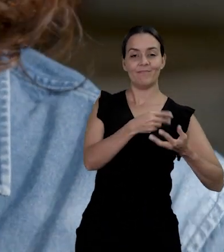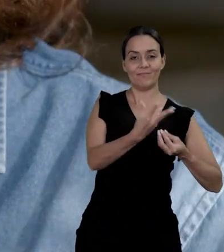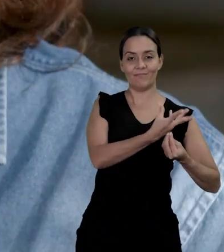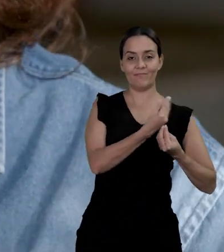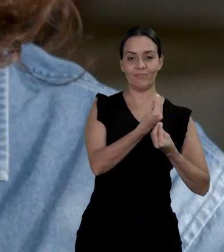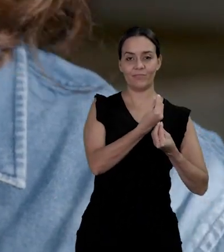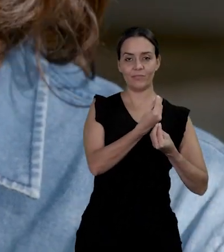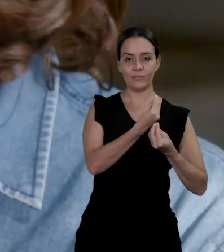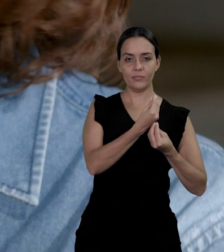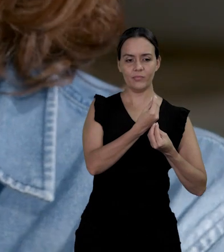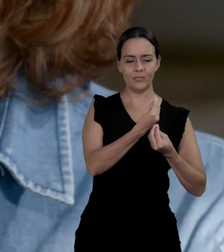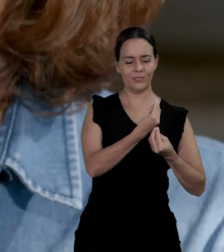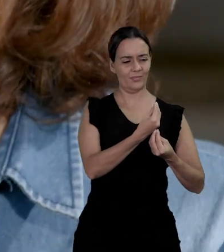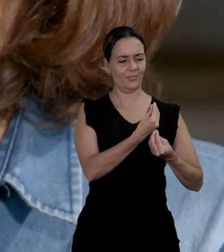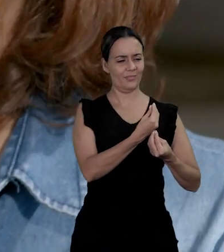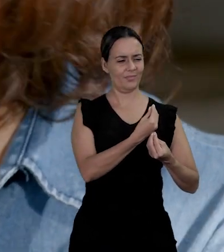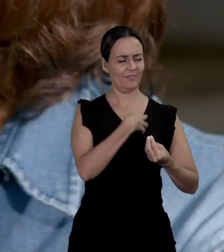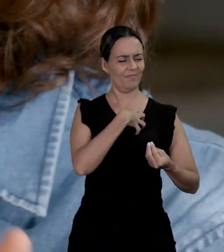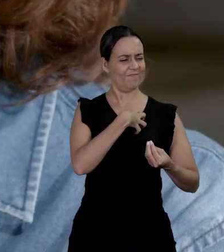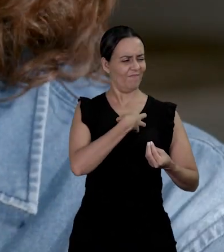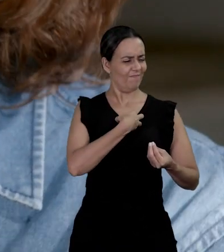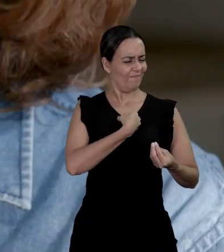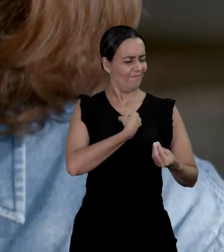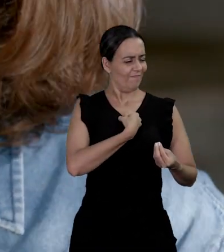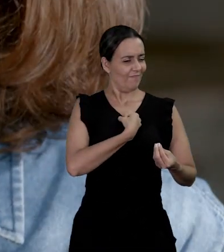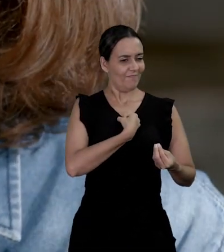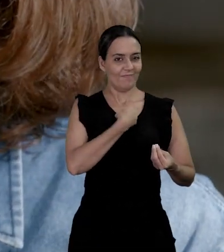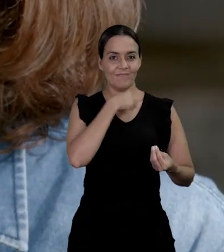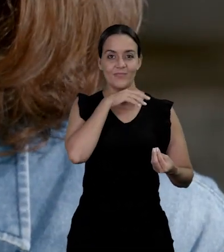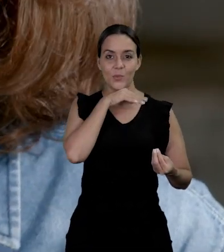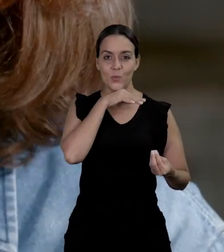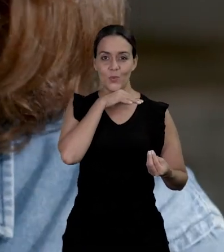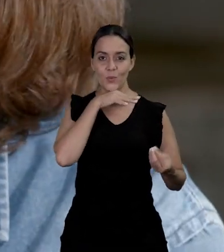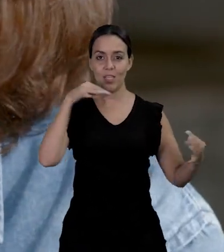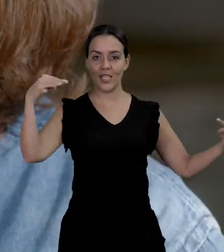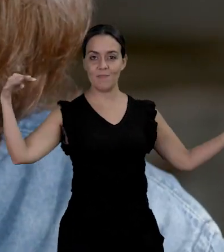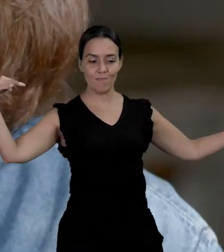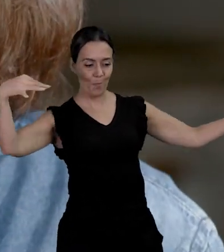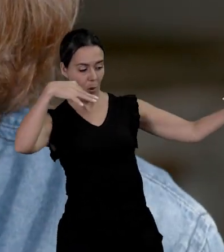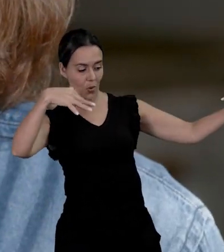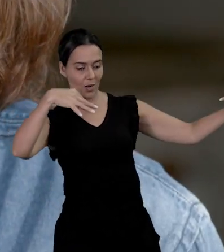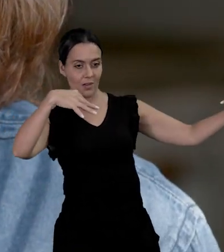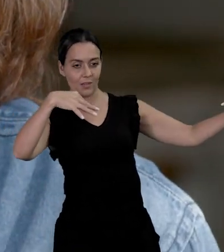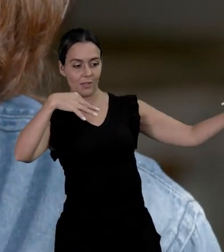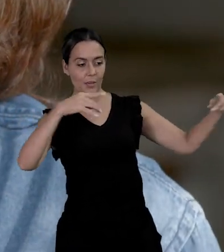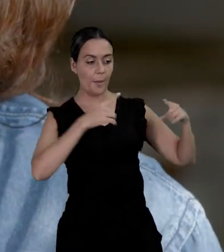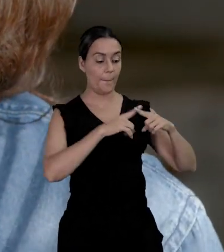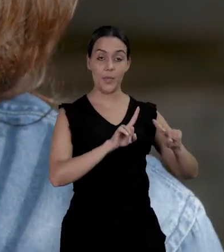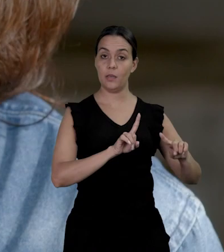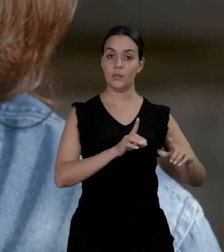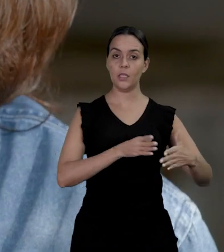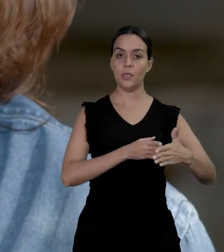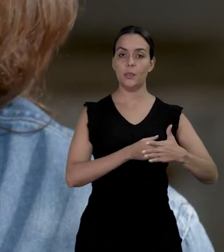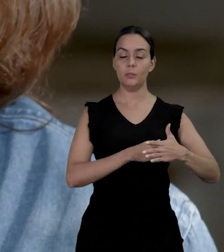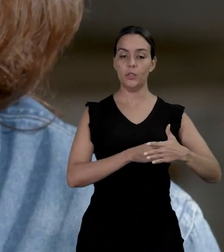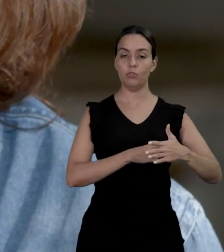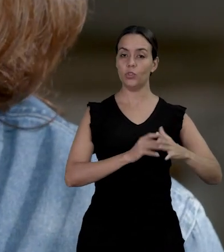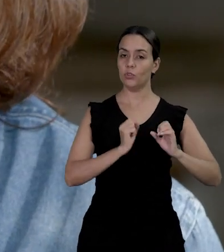por natureza. É constrangedor você ser observado. Mas isso nos coloca no... Isso. E te dá um limite, para você